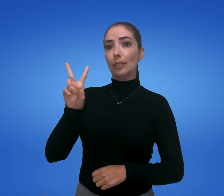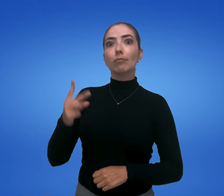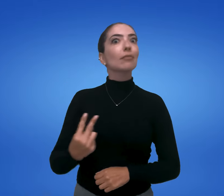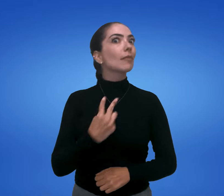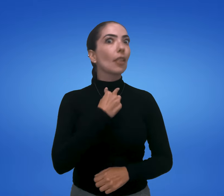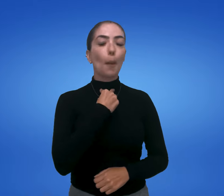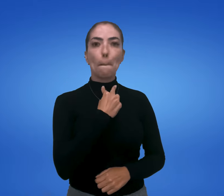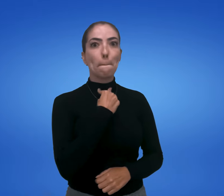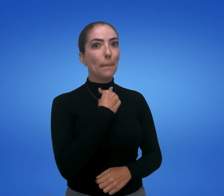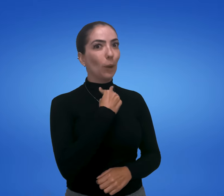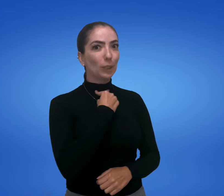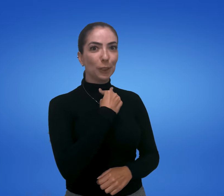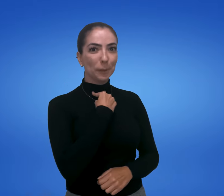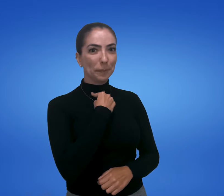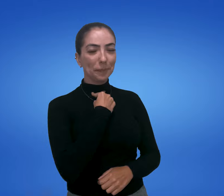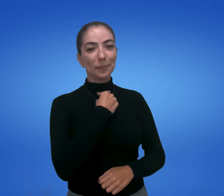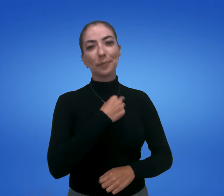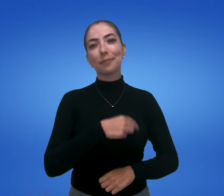"não pode"